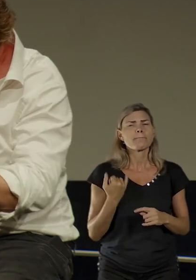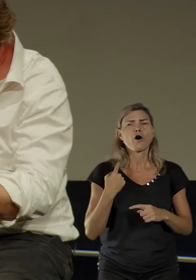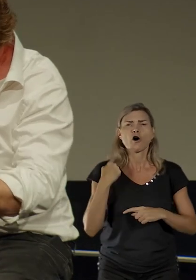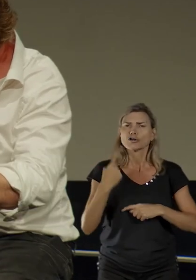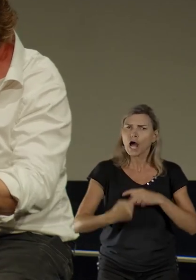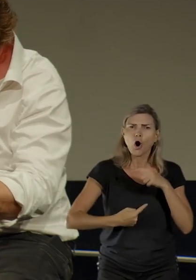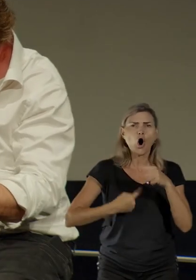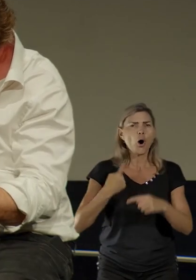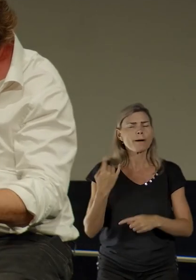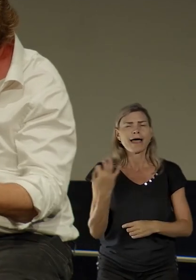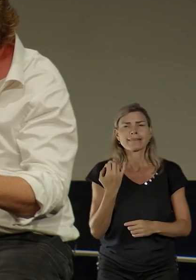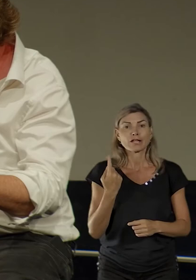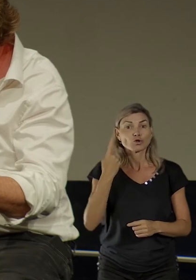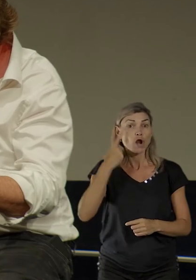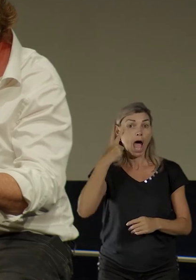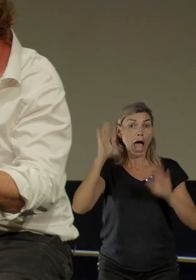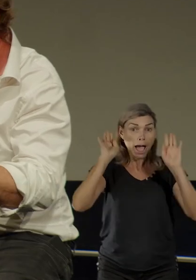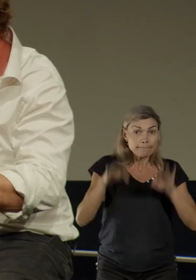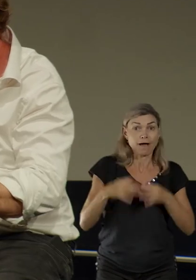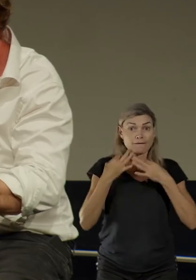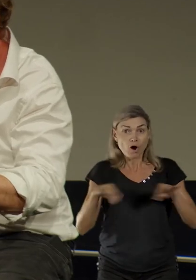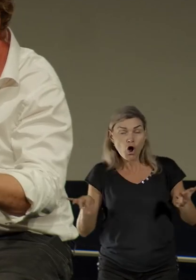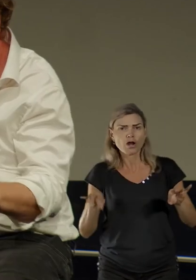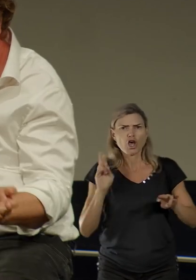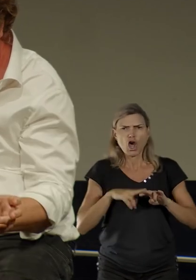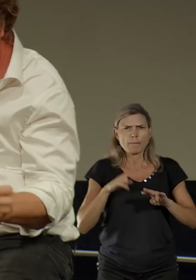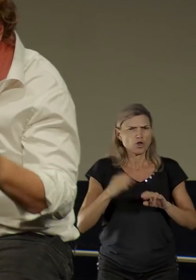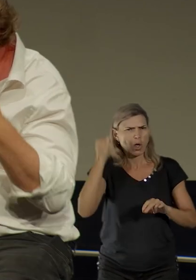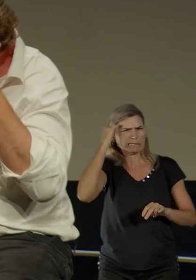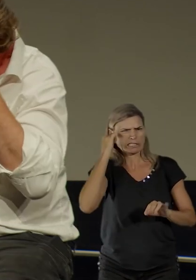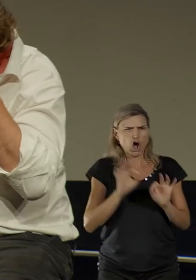odžije, něco se odehraje. A některé věci se vrátí a některé věci se zapomenou.